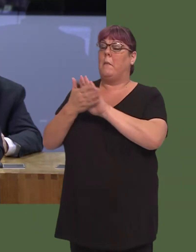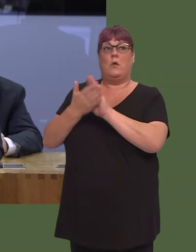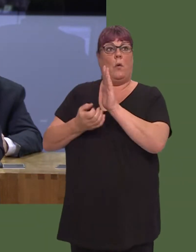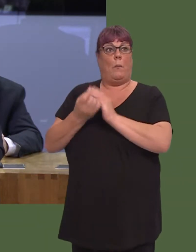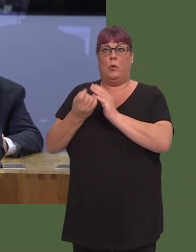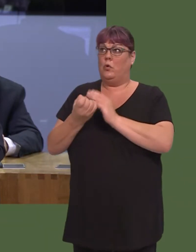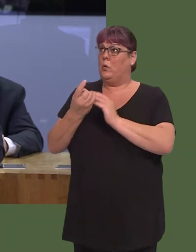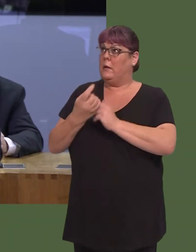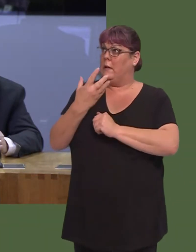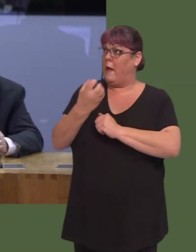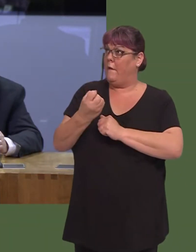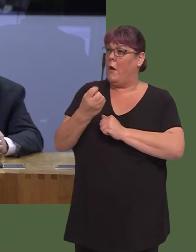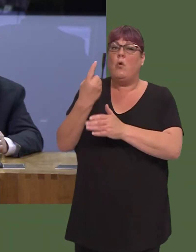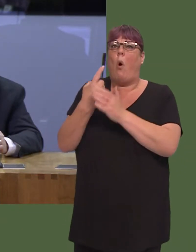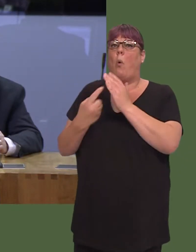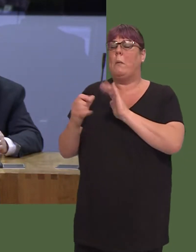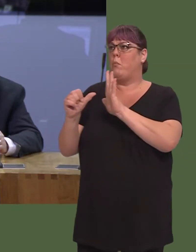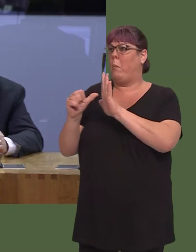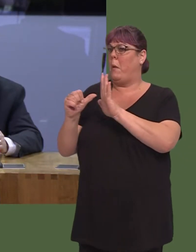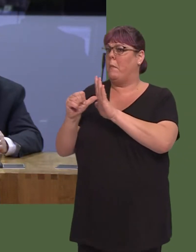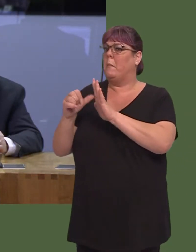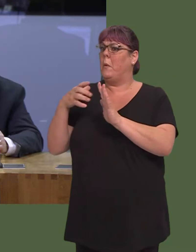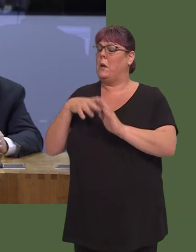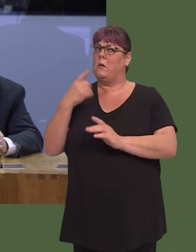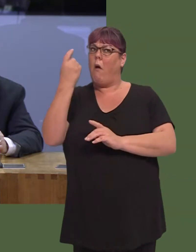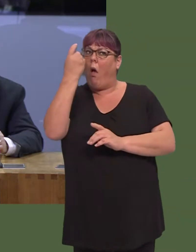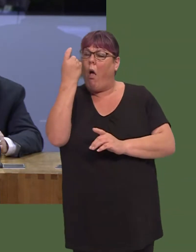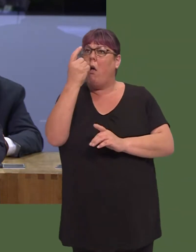helpu'r safle i ddatblygu wrth dynnu mwy o fusnesau i mewn yn y pen draw.